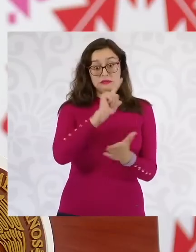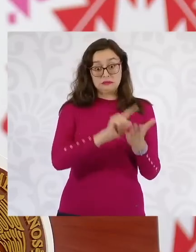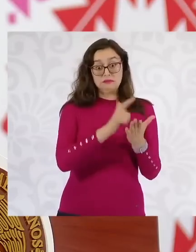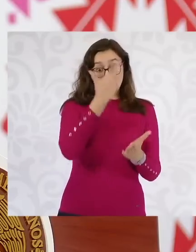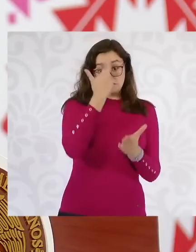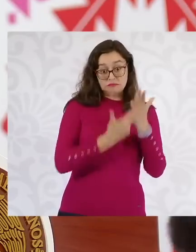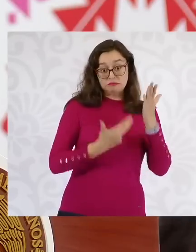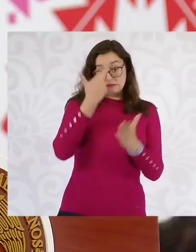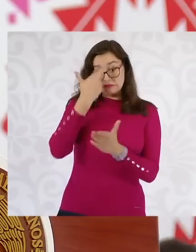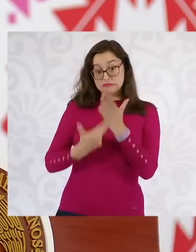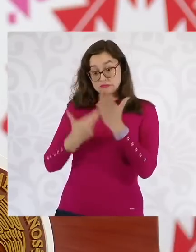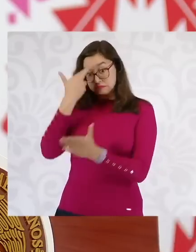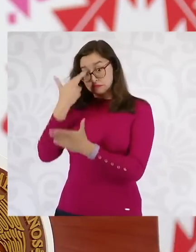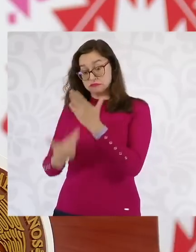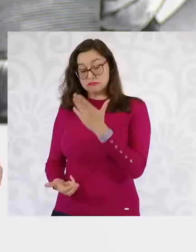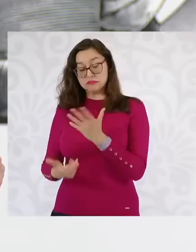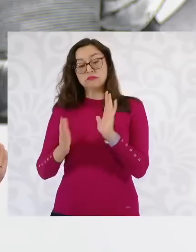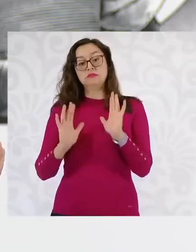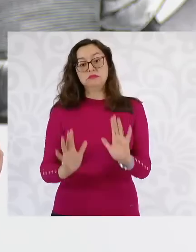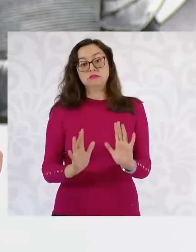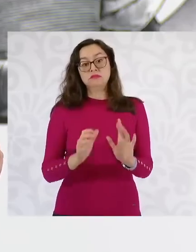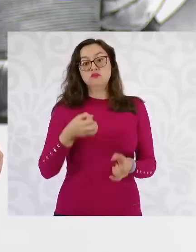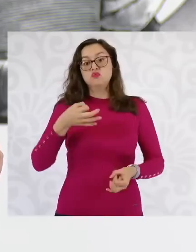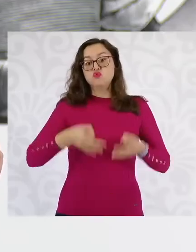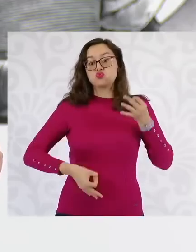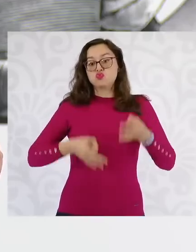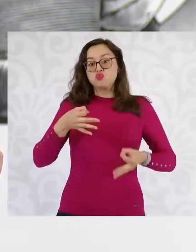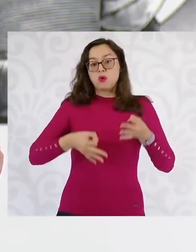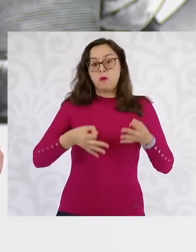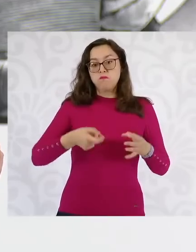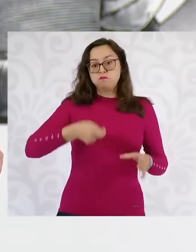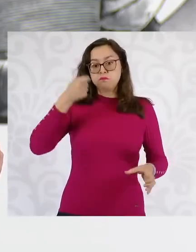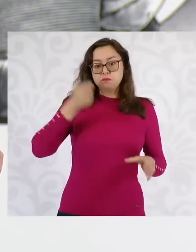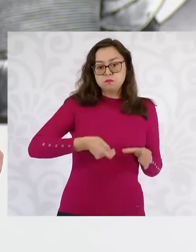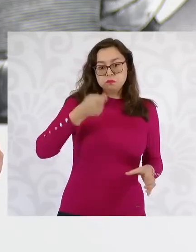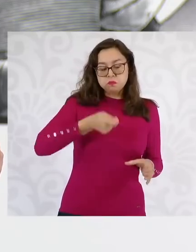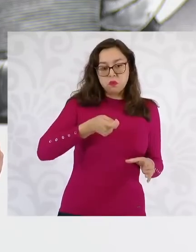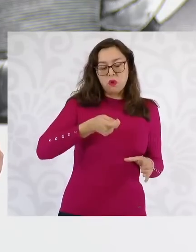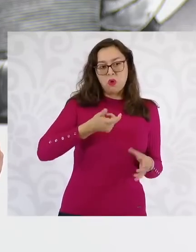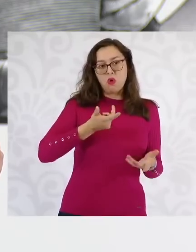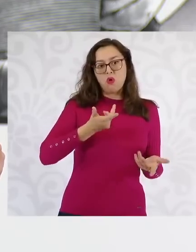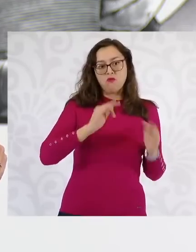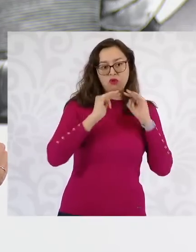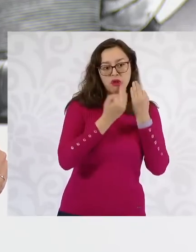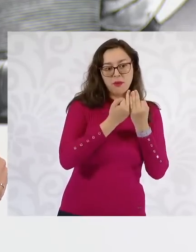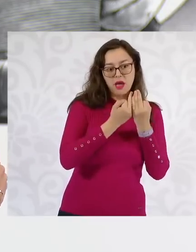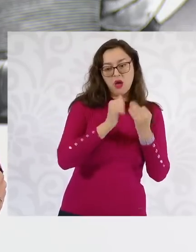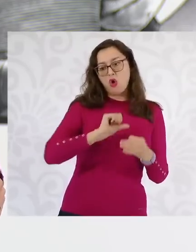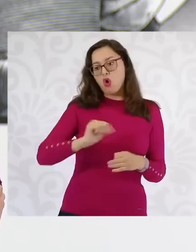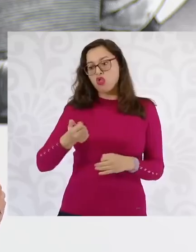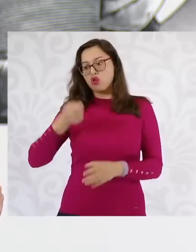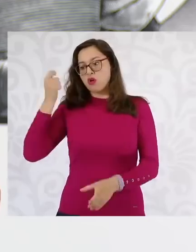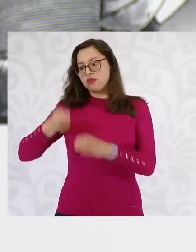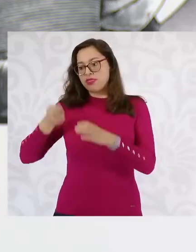en algunos casos sentenciado de una manera y en otros de otra y mañana si quieren lo platicamos